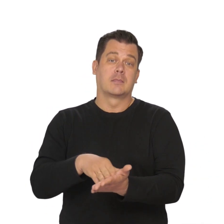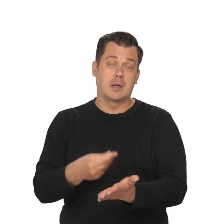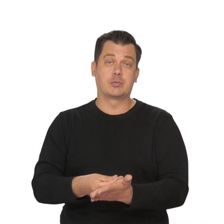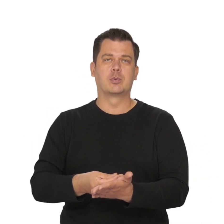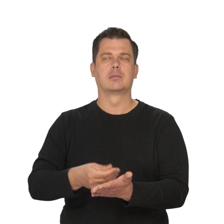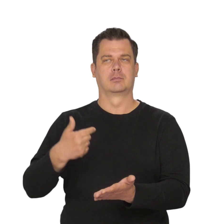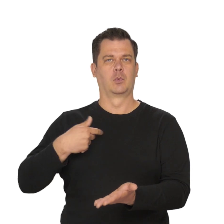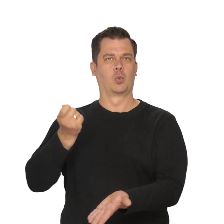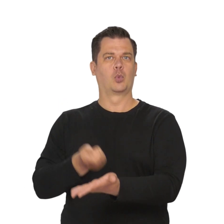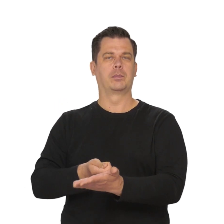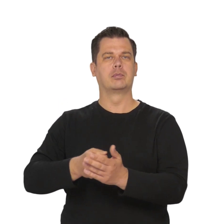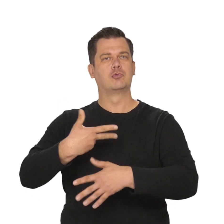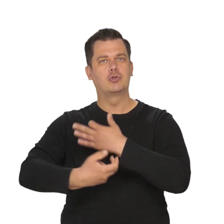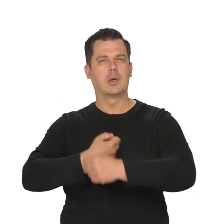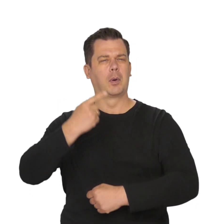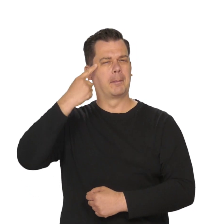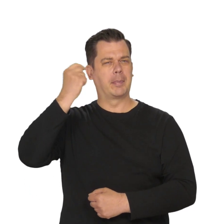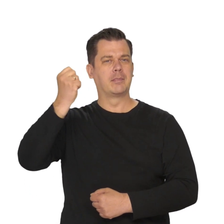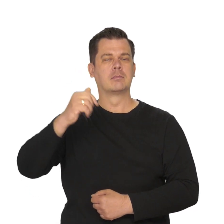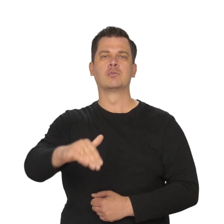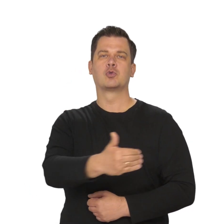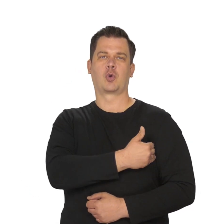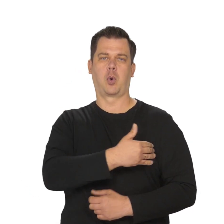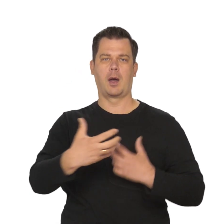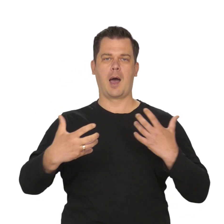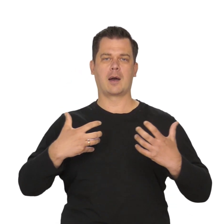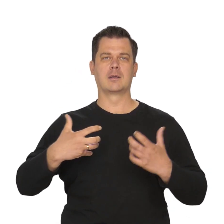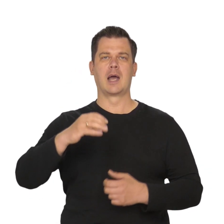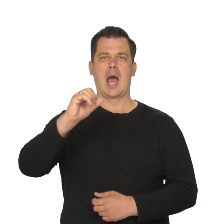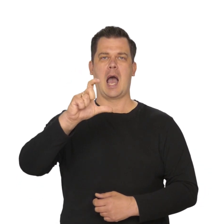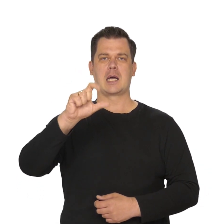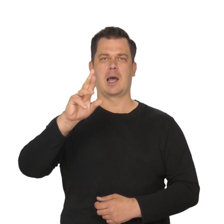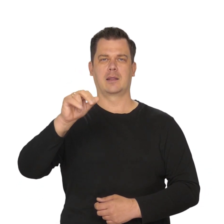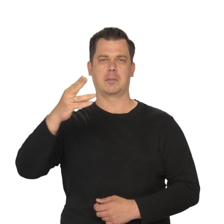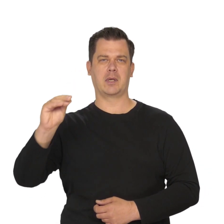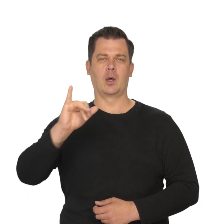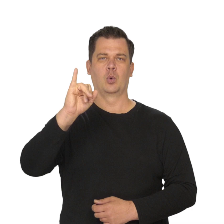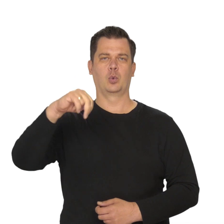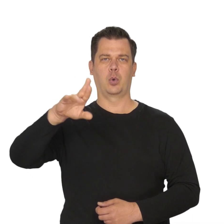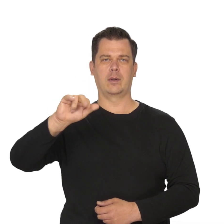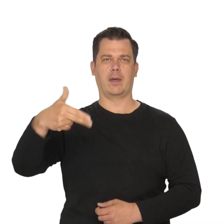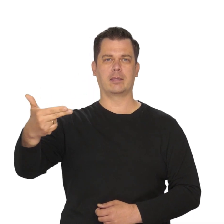Tak było w przypadku zakupu dzieł i pamiątek po znanej szkole artystycznej Académie Julian